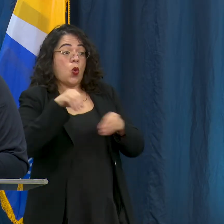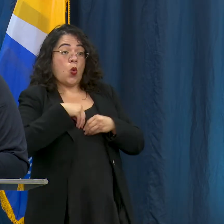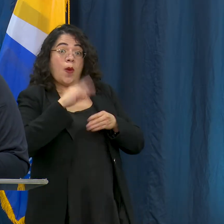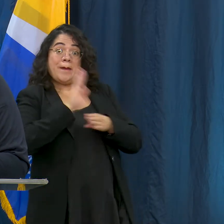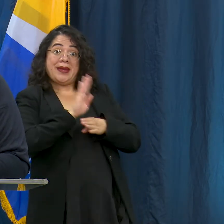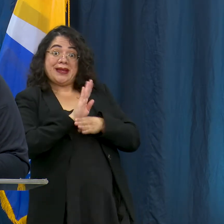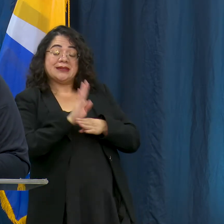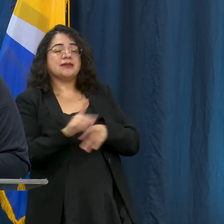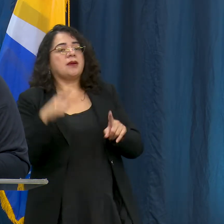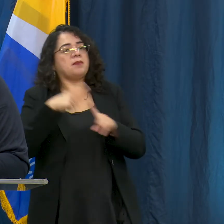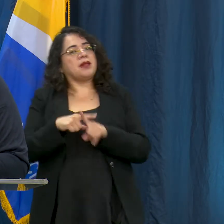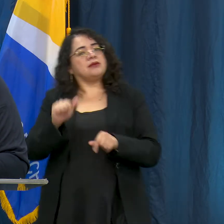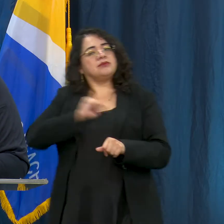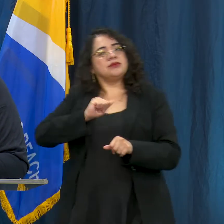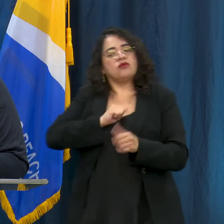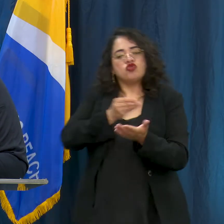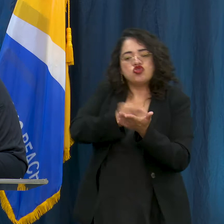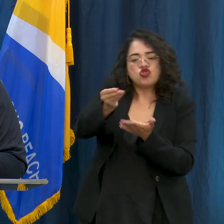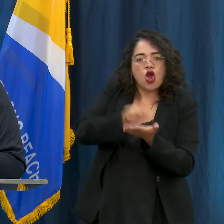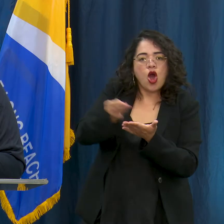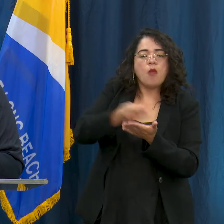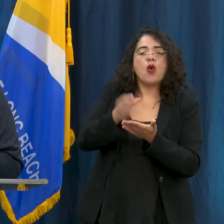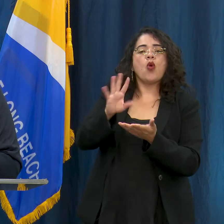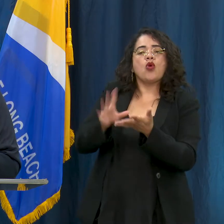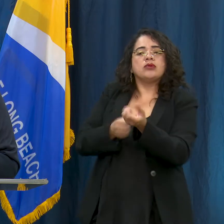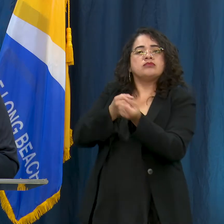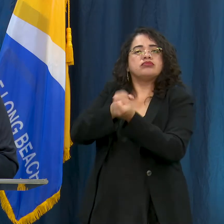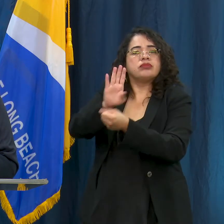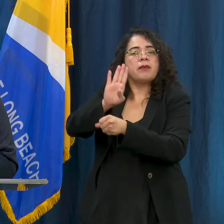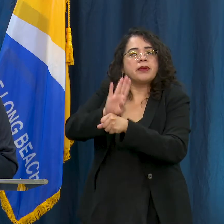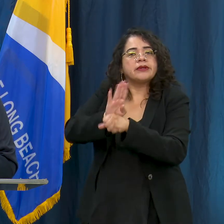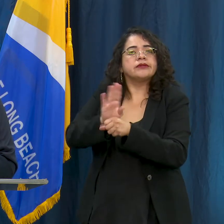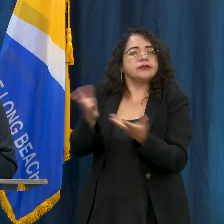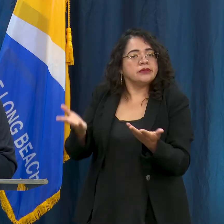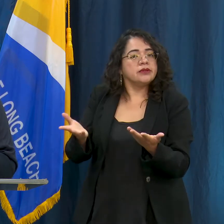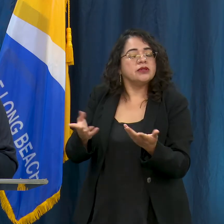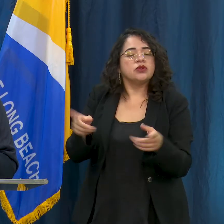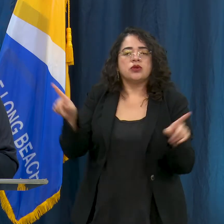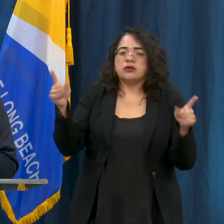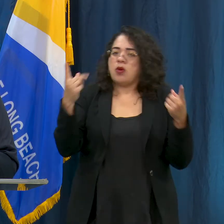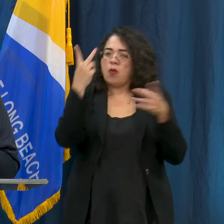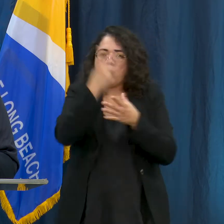para asegurar knows que todos este Mo's mess Seguros en en Canosa seguimos ria